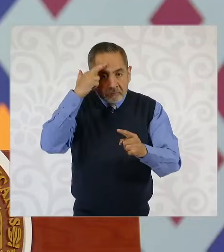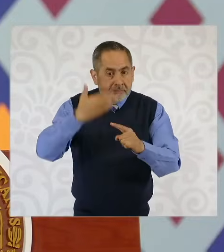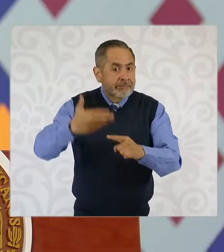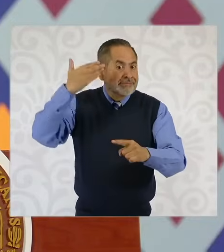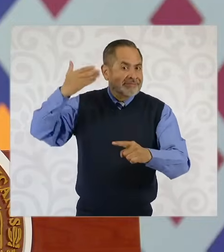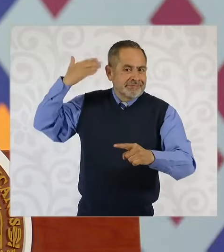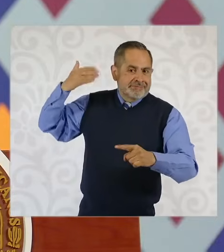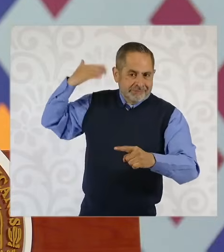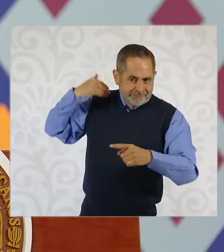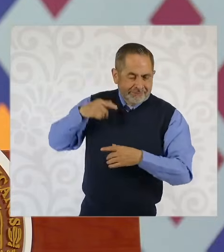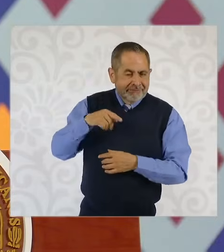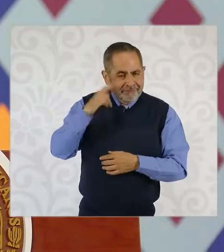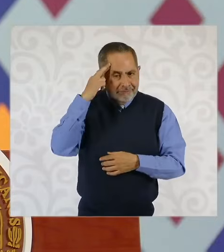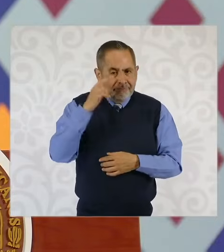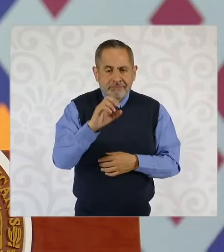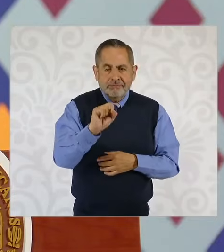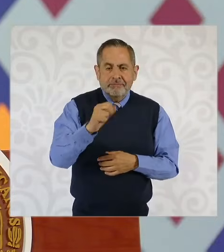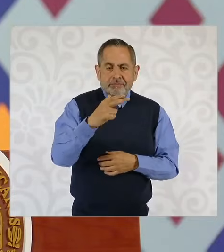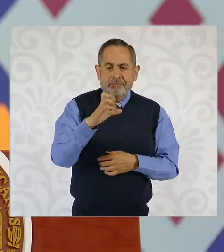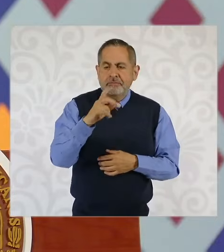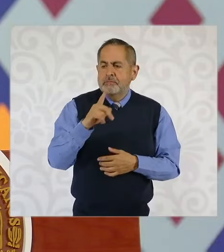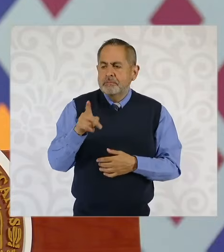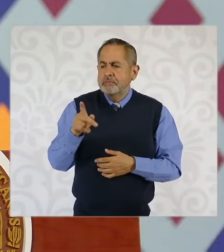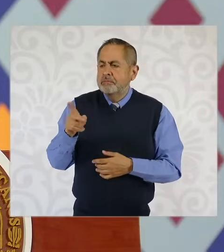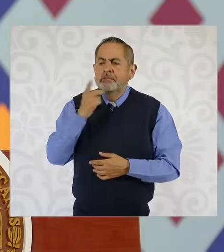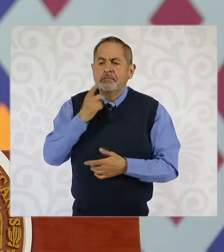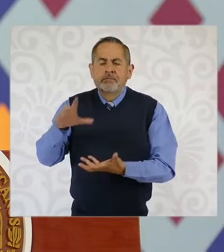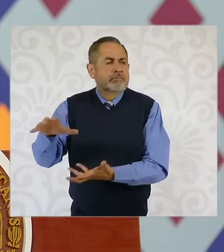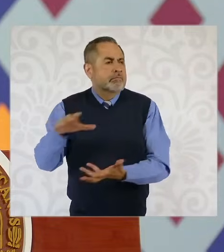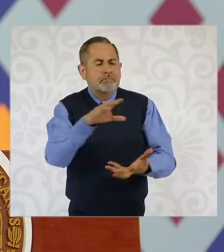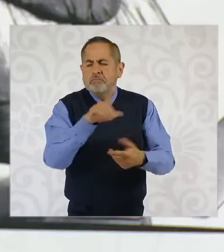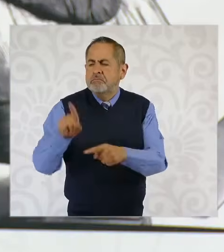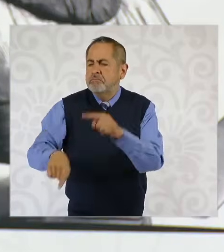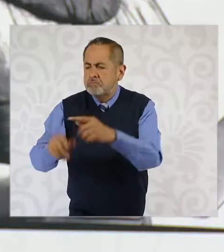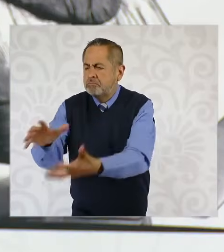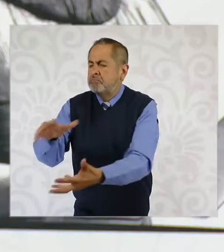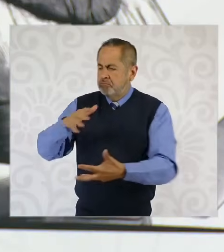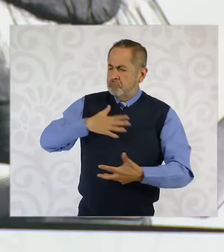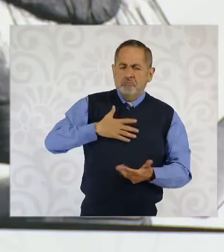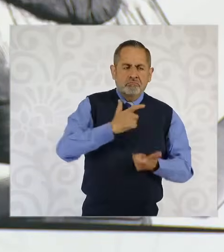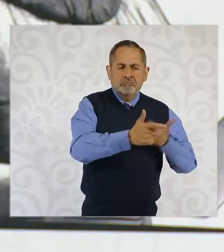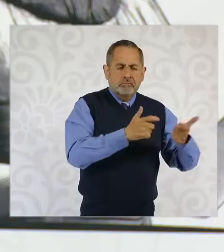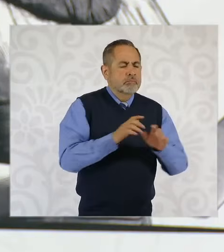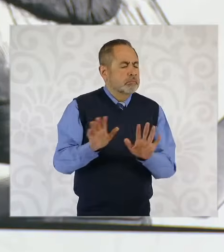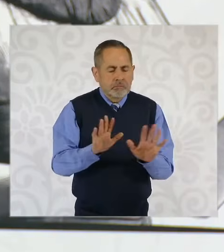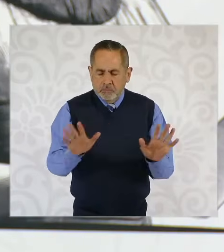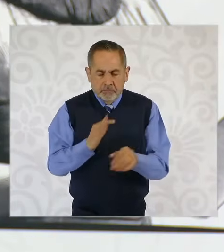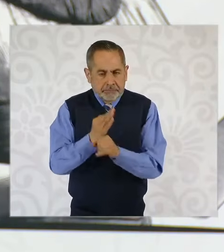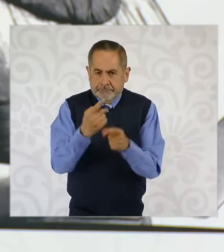toda la deuda de de Pemex Aquí no aquí lo que se hace es apoyar a través de distintos mecanismos